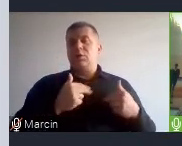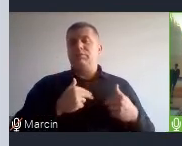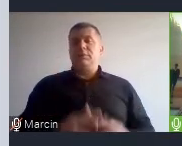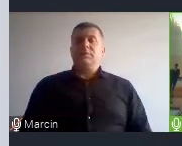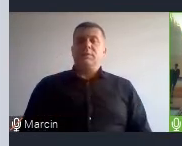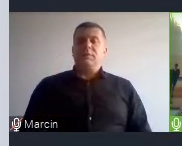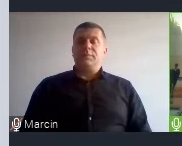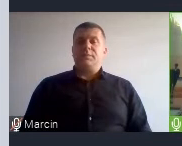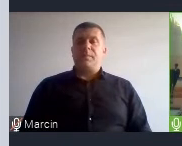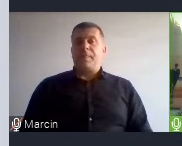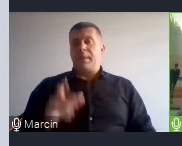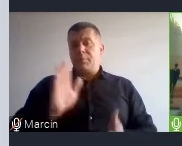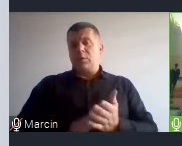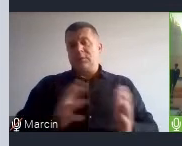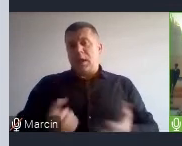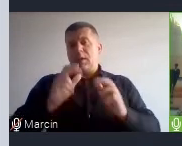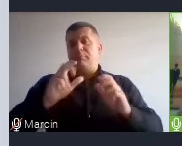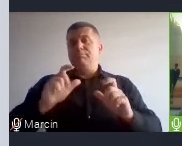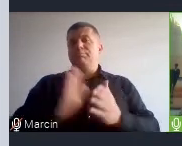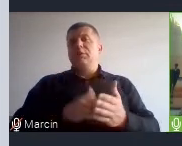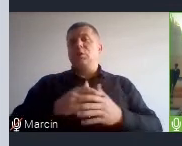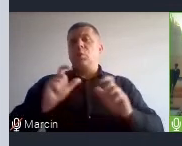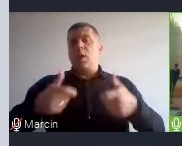Czy można znaleźć przykłady na stronie internetowej za co były nałożone korekty finansowe?